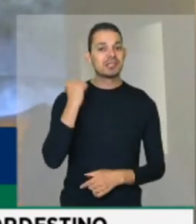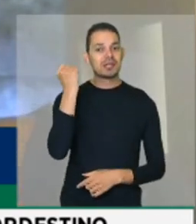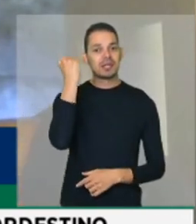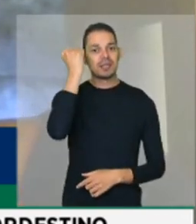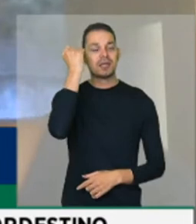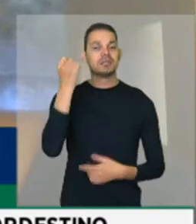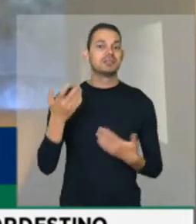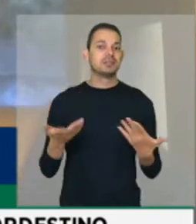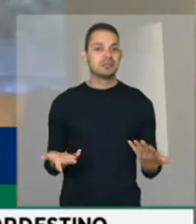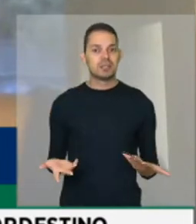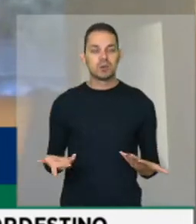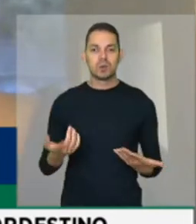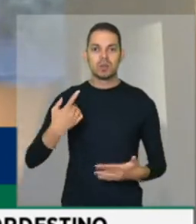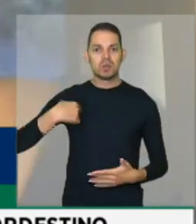GENTE VOTAR PELA RETIRADA DE PAUTA DESSA MATÉRIA É